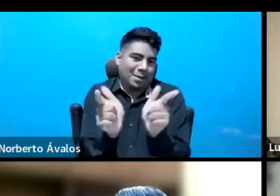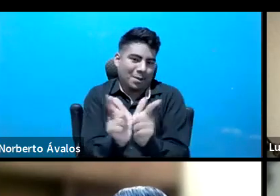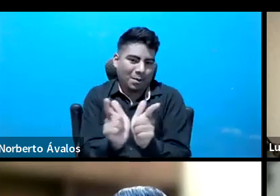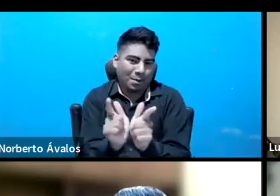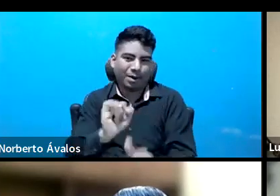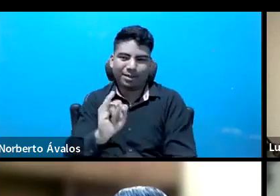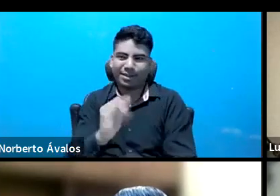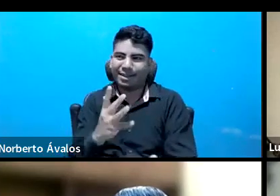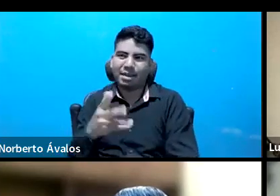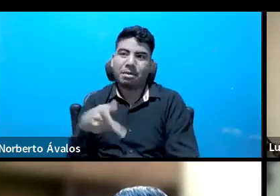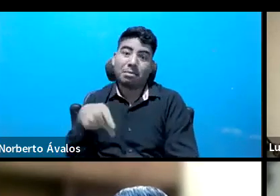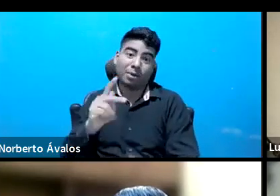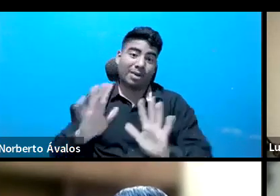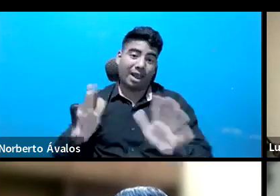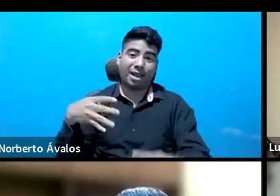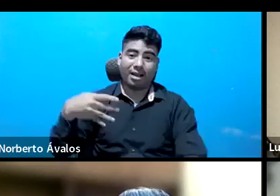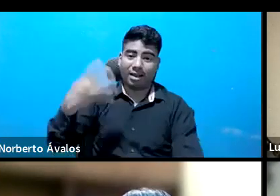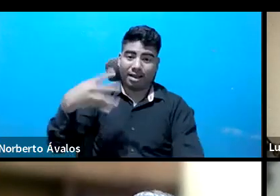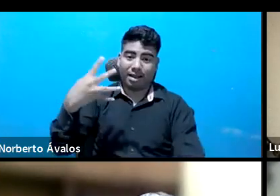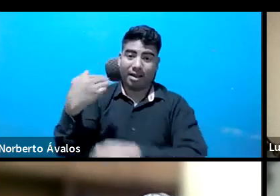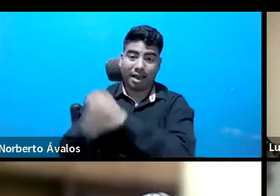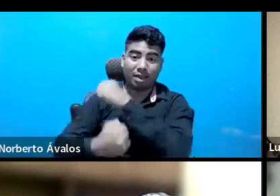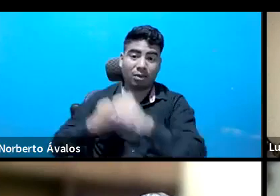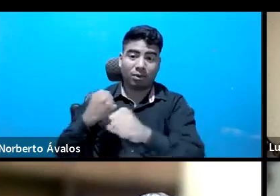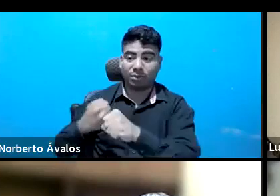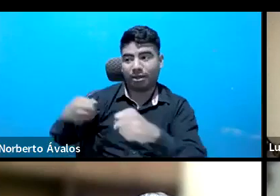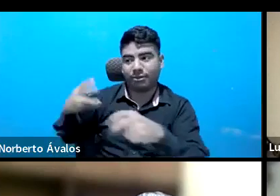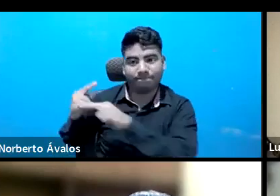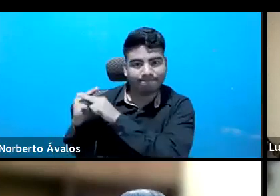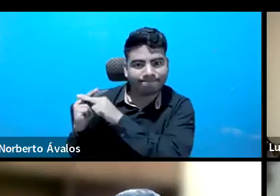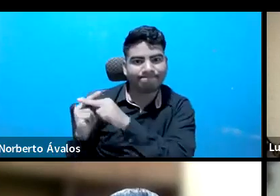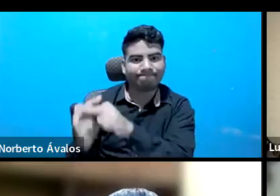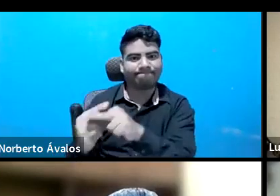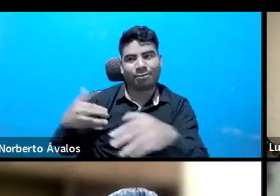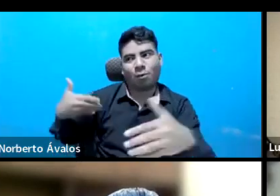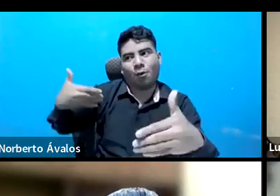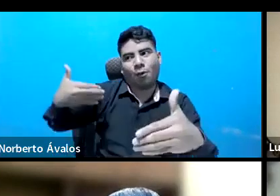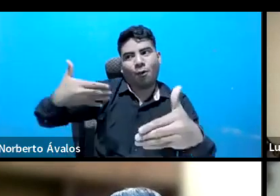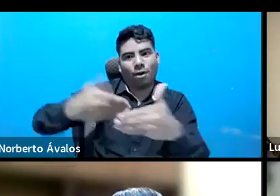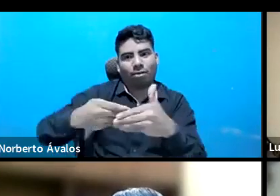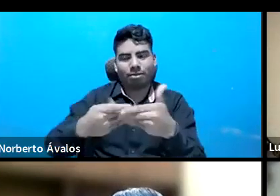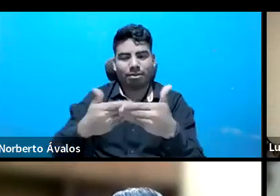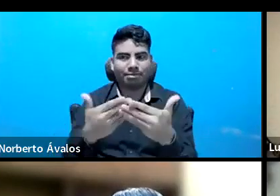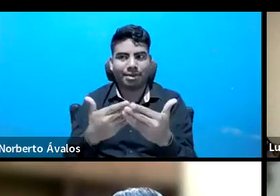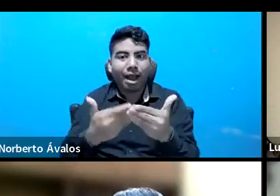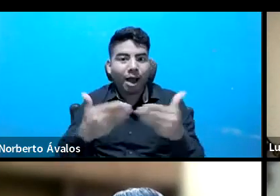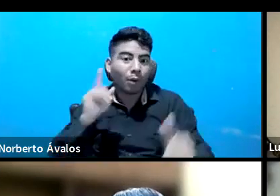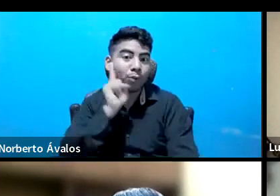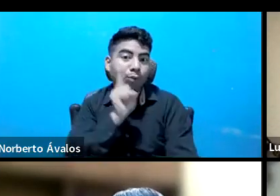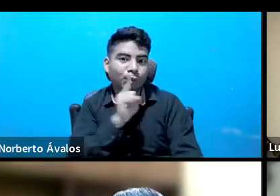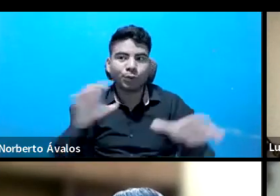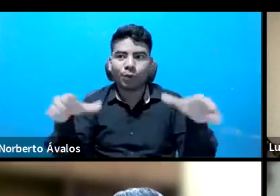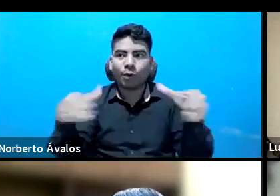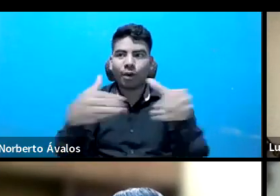jemplo, ya tengo unos muchos de ya tengo unos muchos años unos años, unos 14 años en esto y apenas la comunidad de sordos de sordos están empezando a